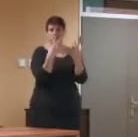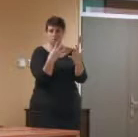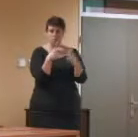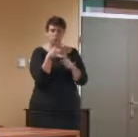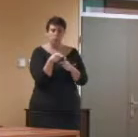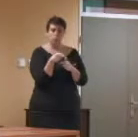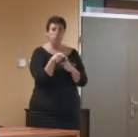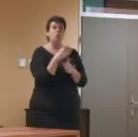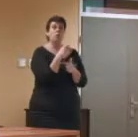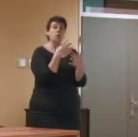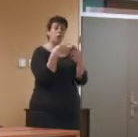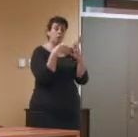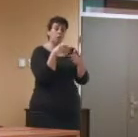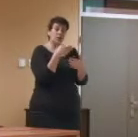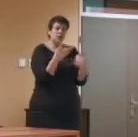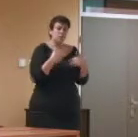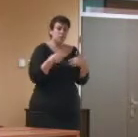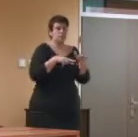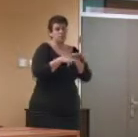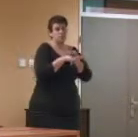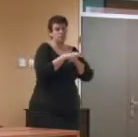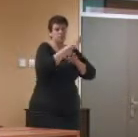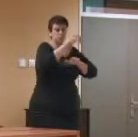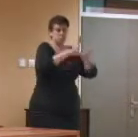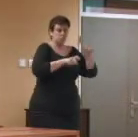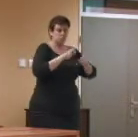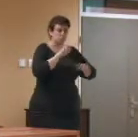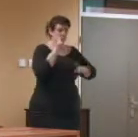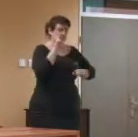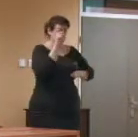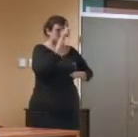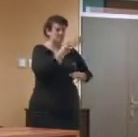donde él tenía responsabilidad en RRHH, en un gran hermano donde controlaba todo